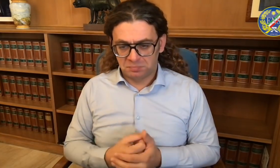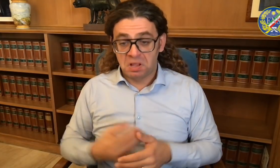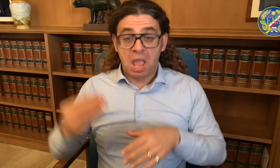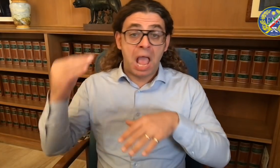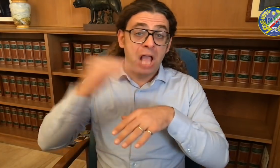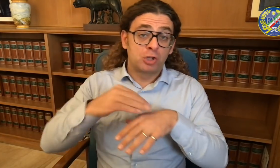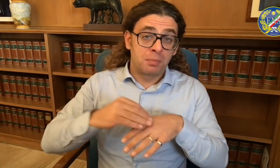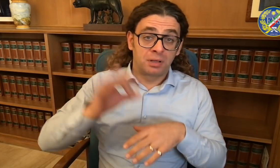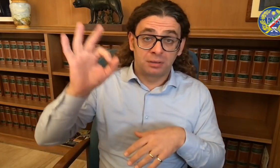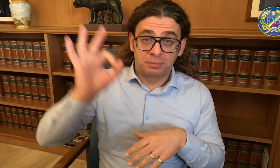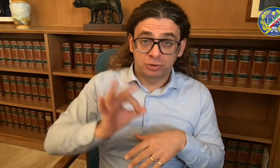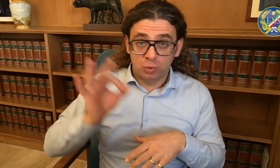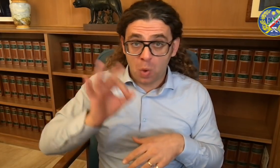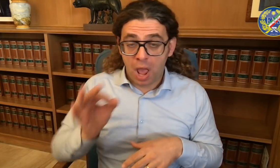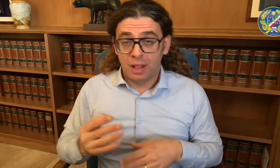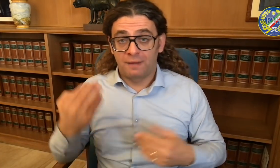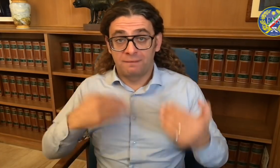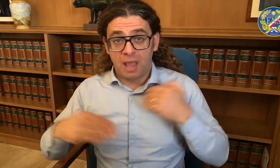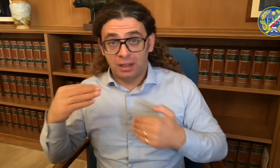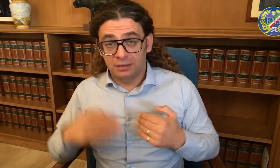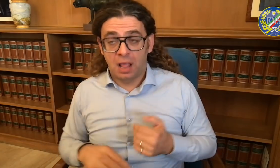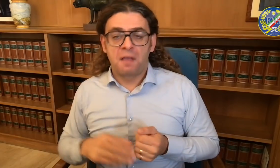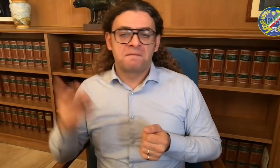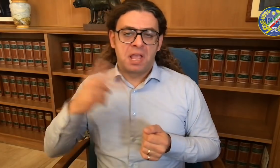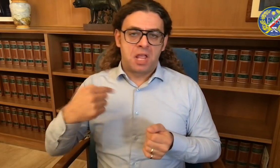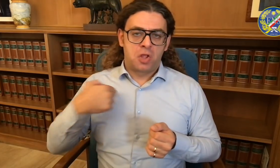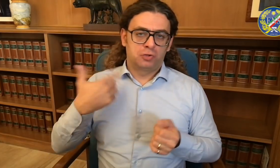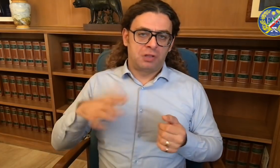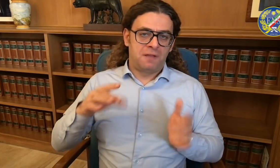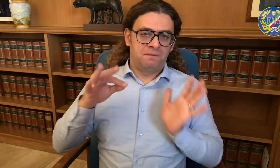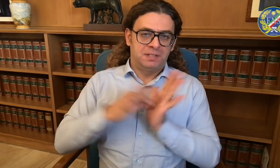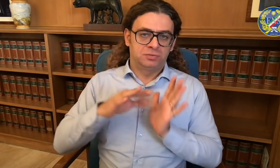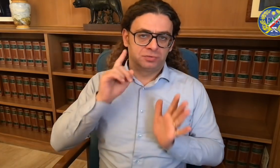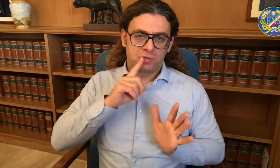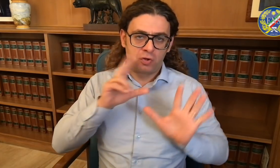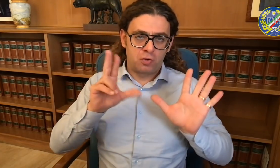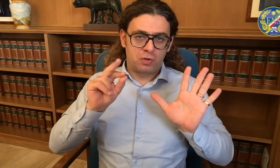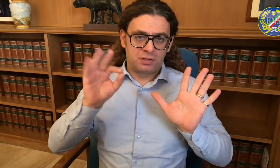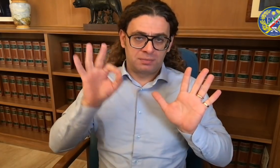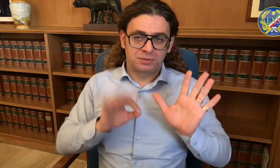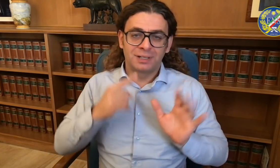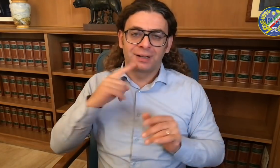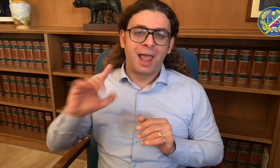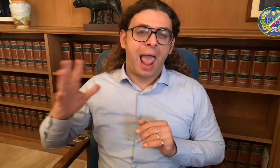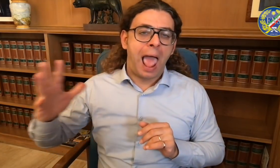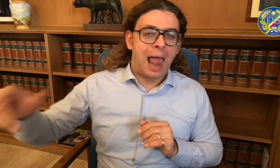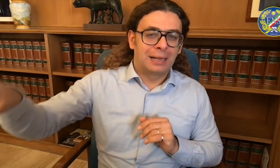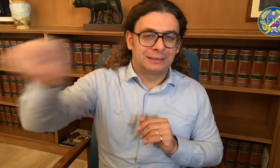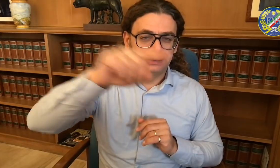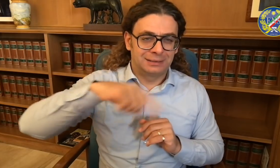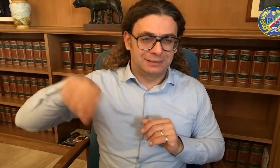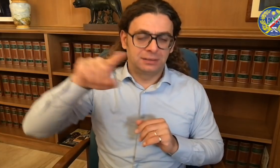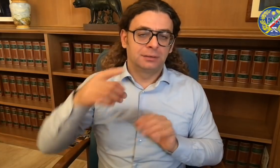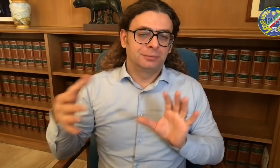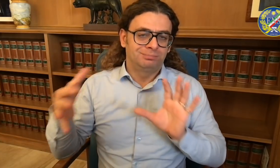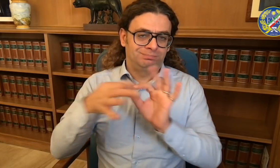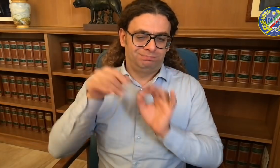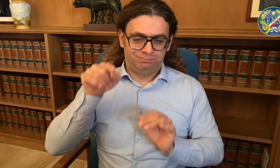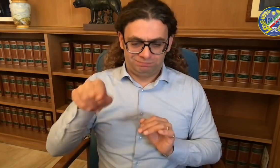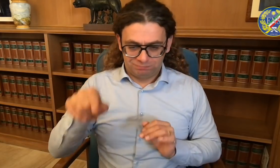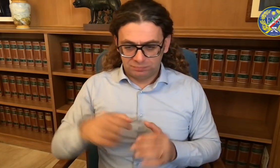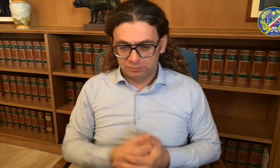Aggiornare le tabelle delle percentuali degli stati invalidanti, percentuale che per i Sordi è già fissata al 80%, oltre al profilo di funzionamento